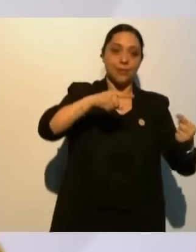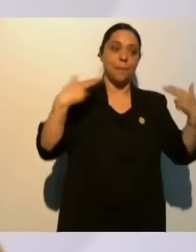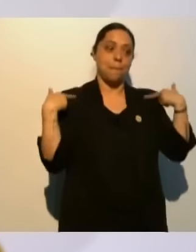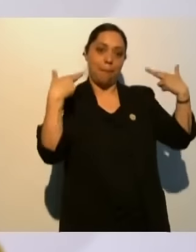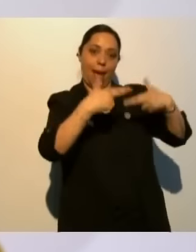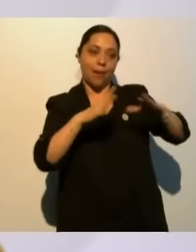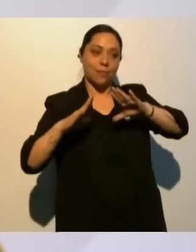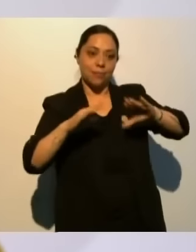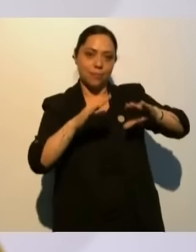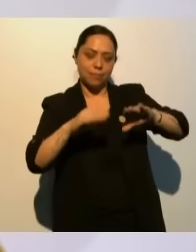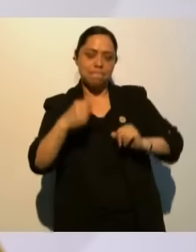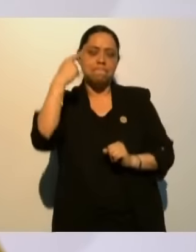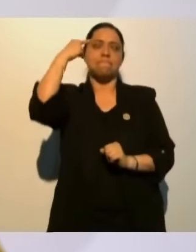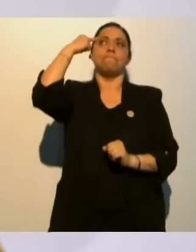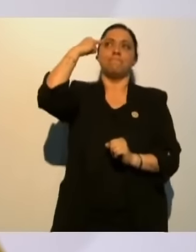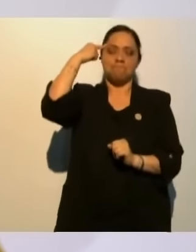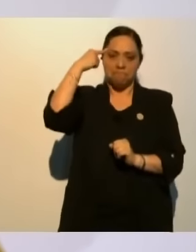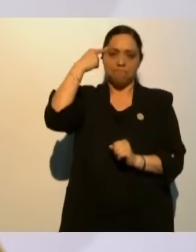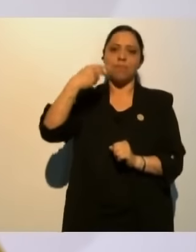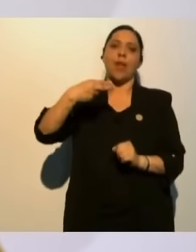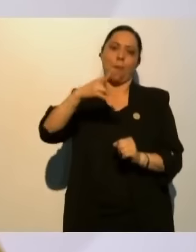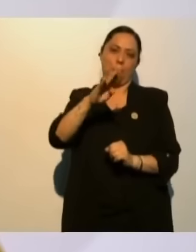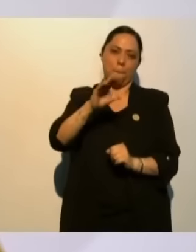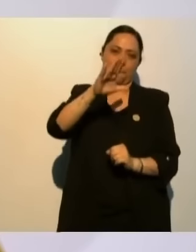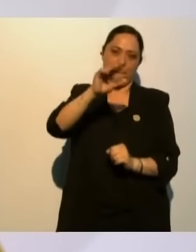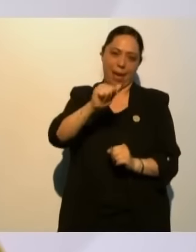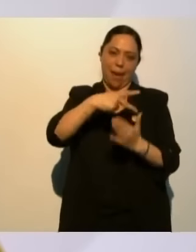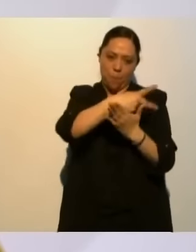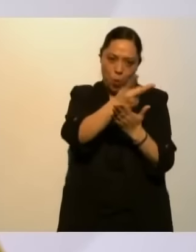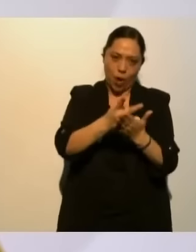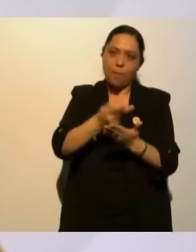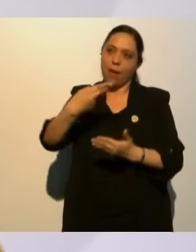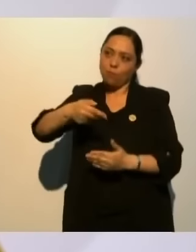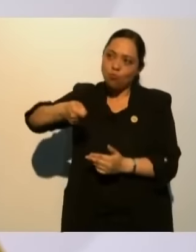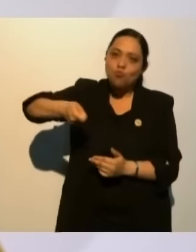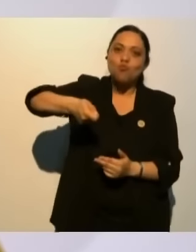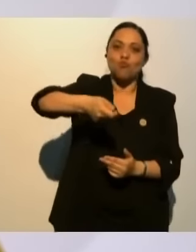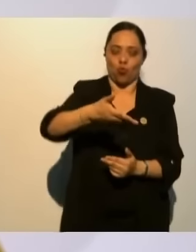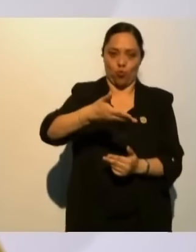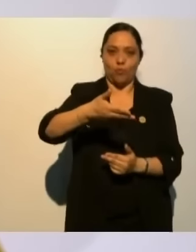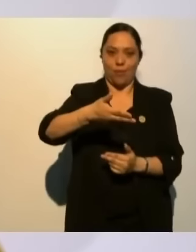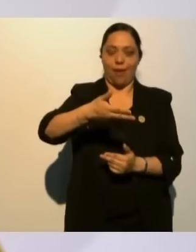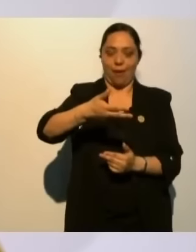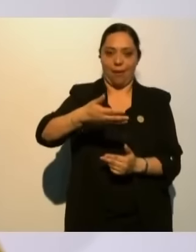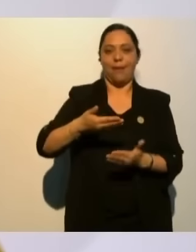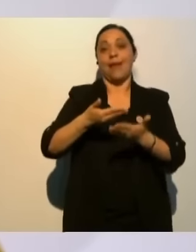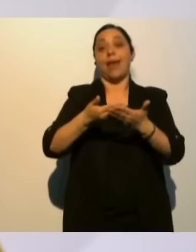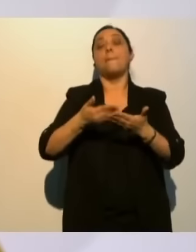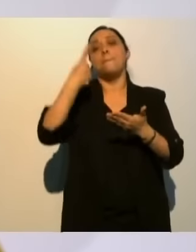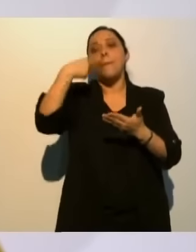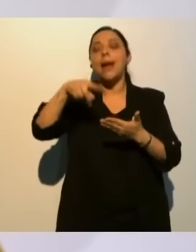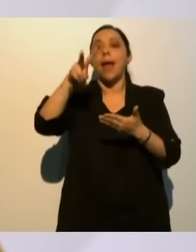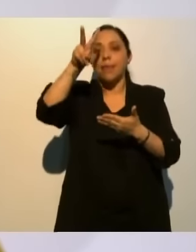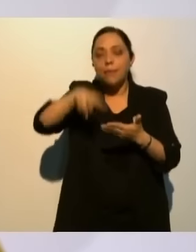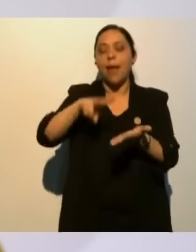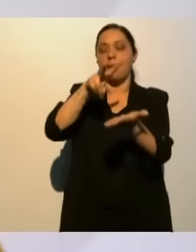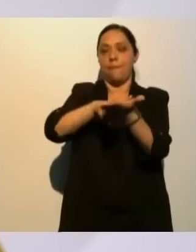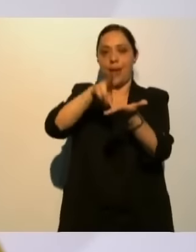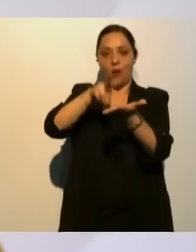beca para reconocer también el papel histórico que han jugado las mujeres en la historia de México